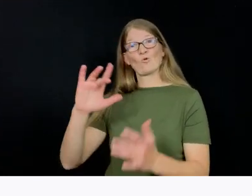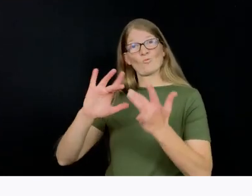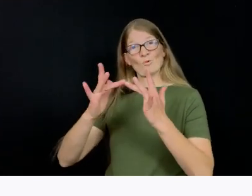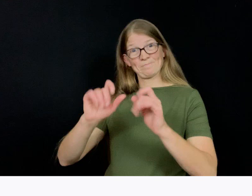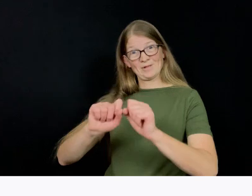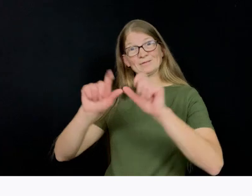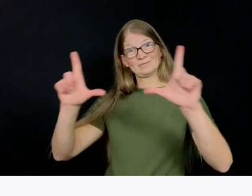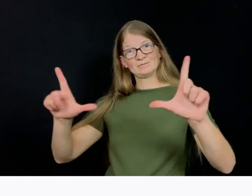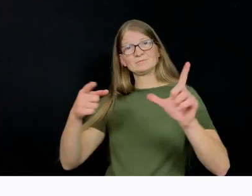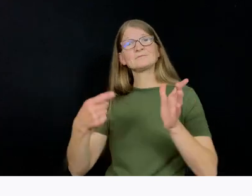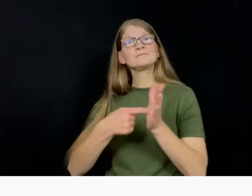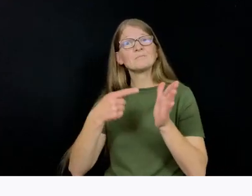وأحيانًا أخرى تكون عبارة عن فيديو